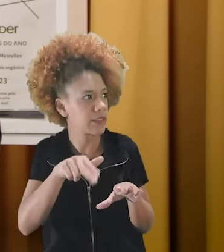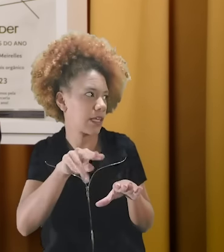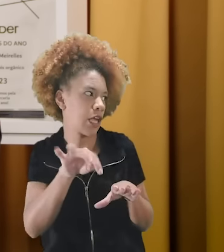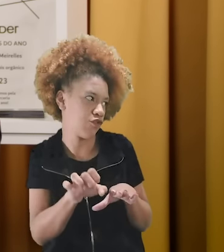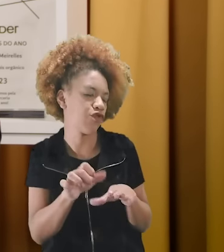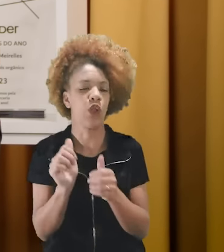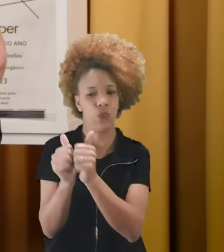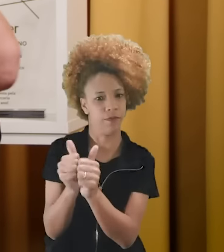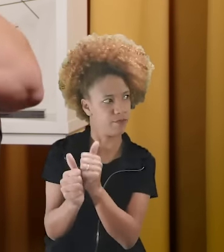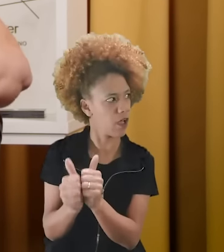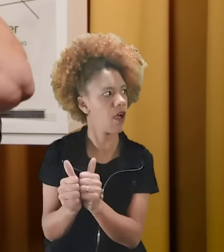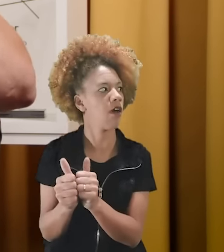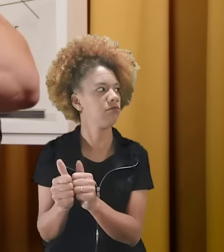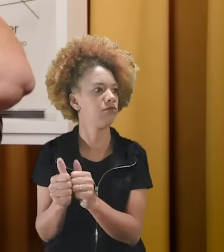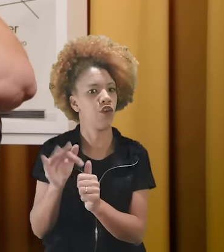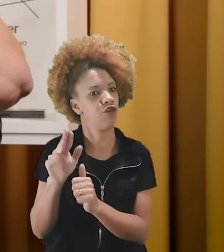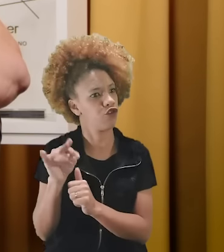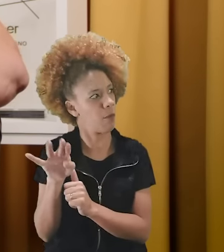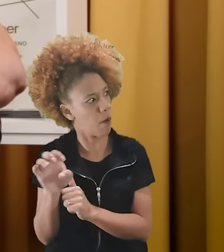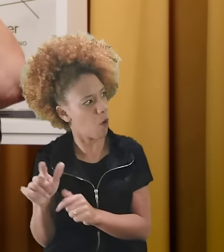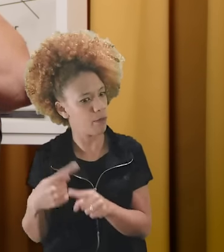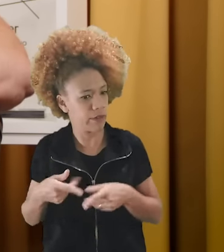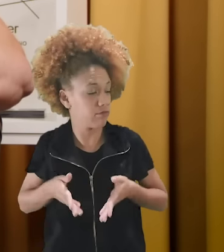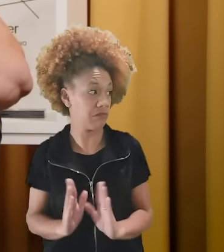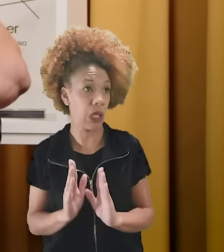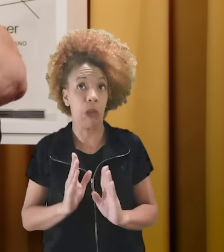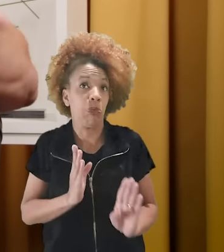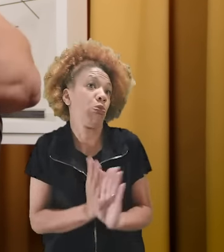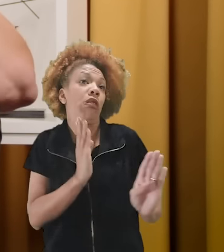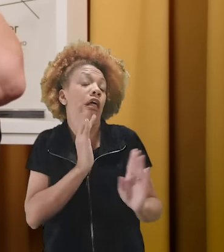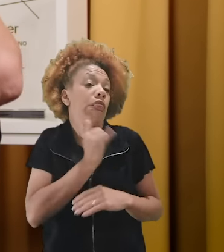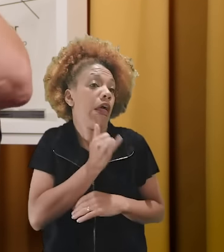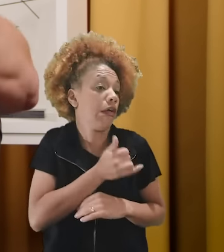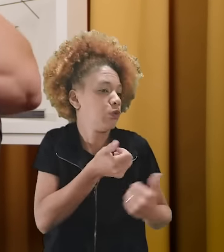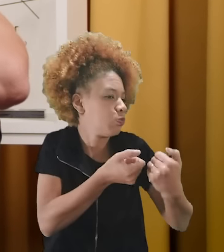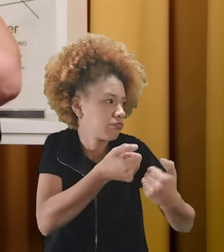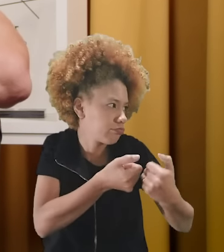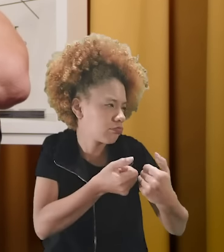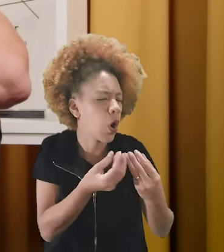porque eu nasci com futebol e de repente lançaram valoran do nada você tá narrando uma parada tal